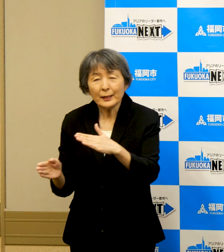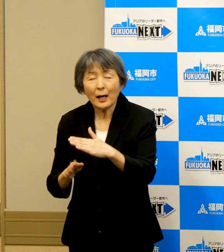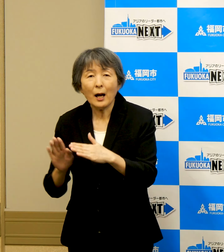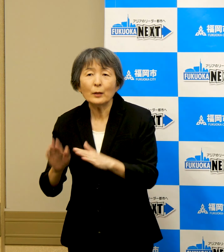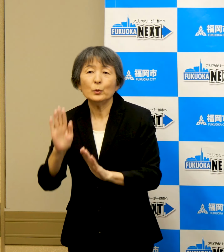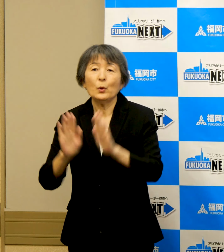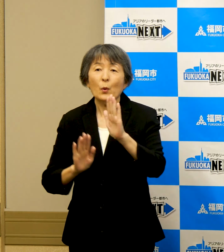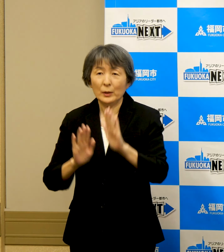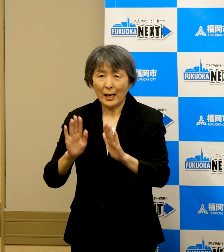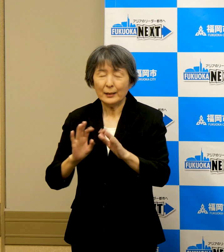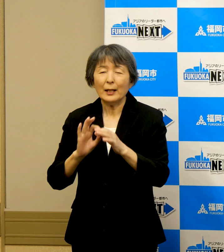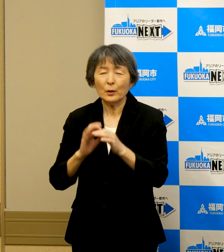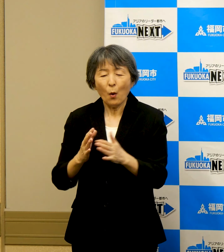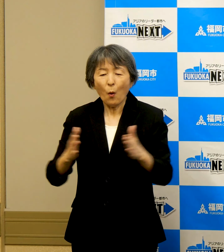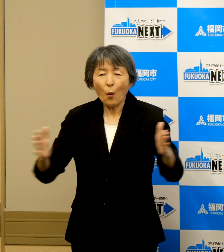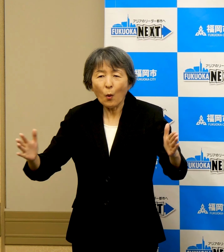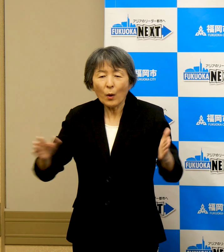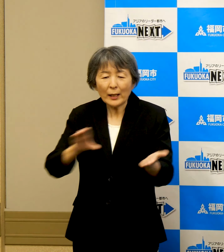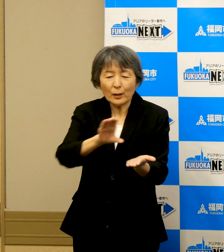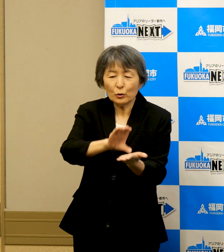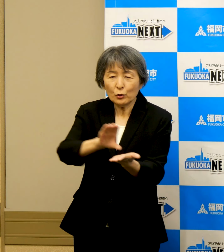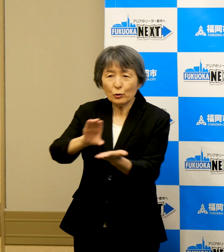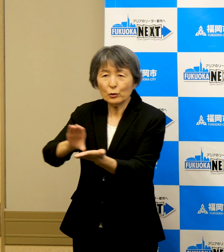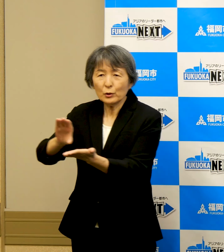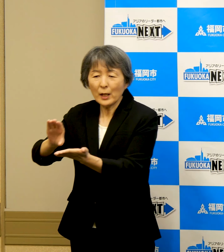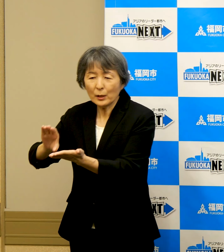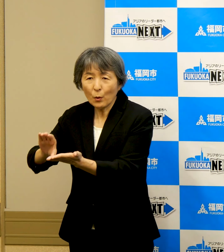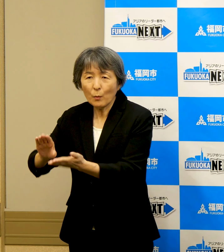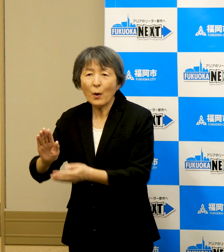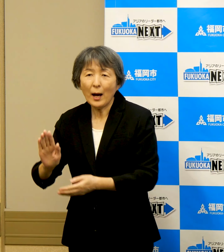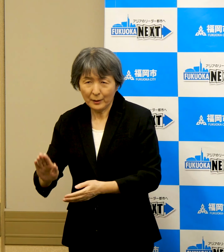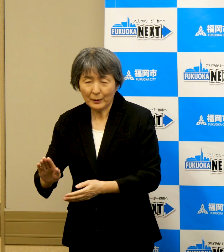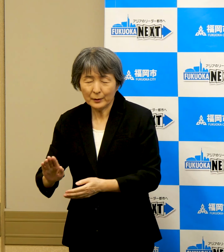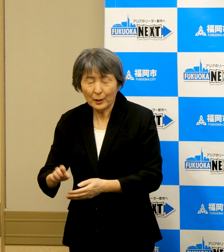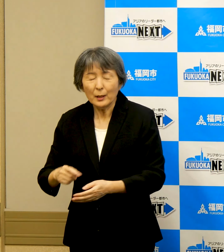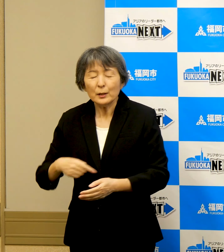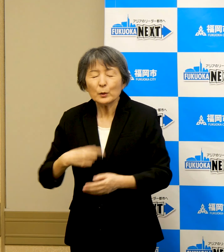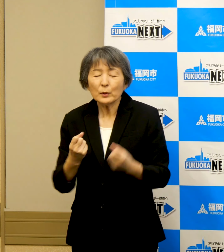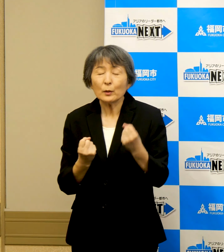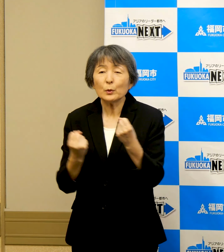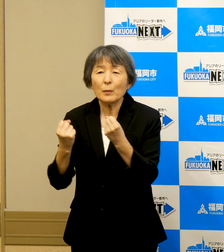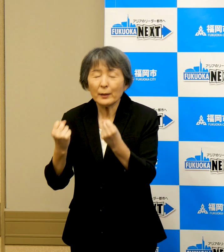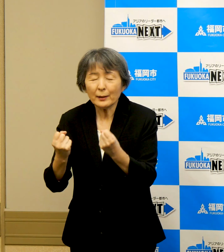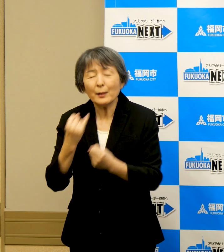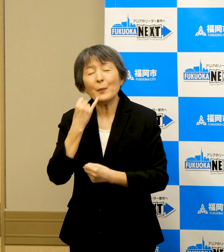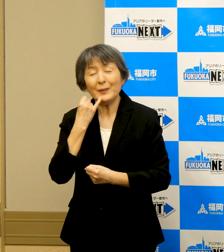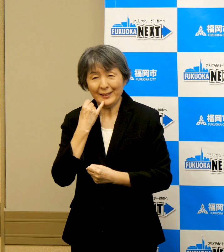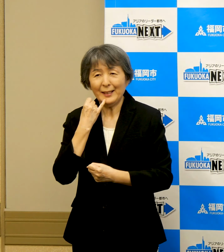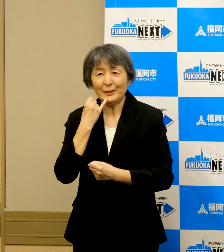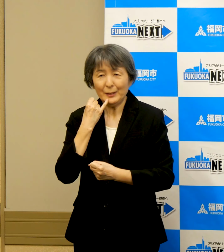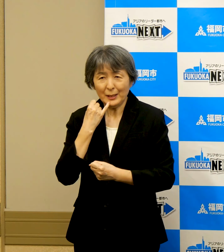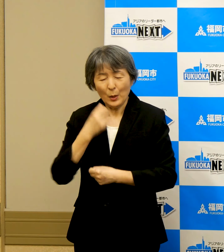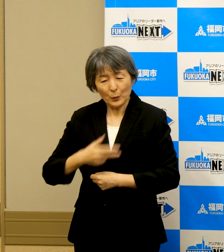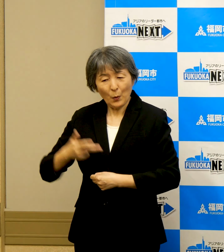大型の駐車場が完備しているので 直接車で行っても大丈夫ですし またシャトルバスもあります